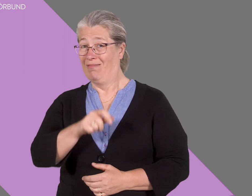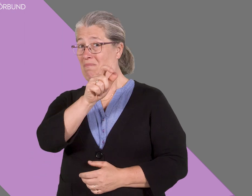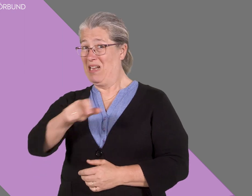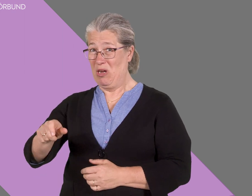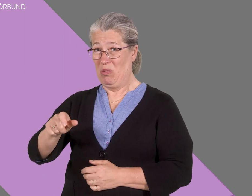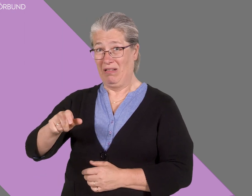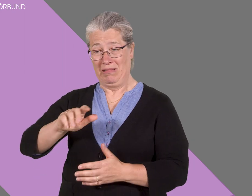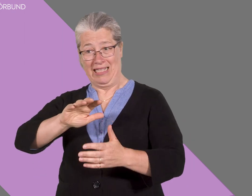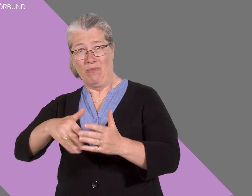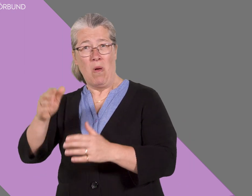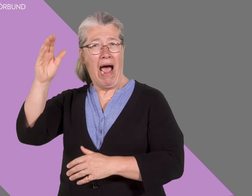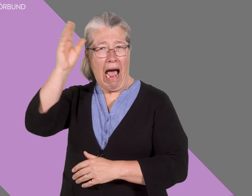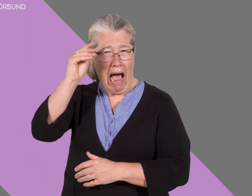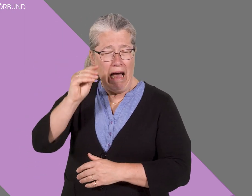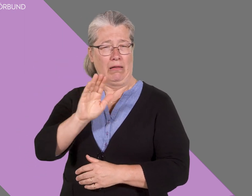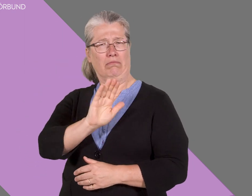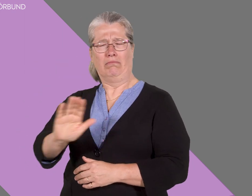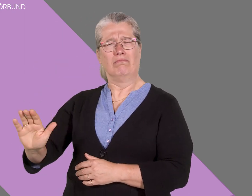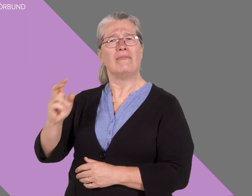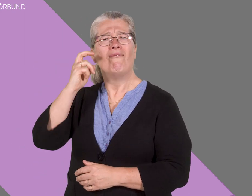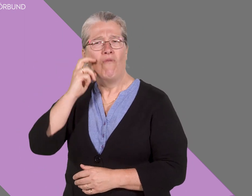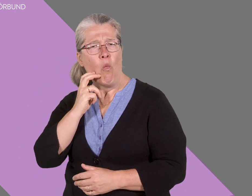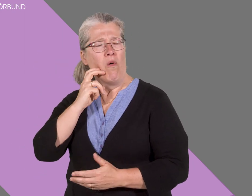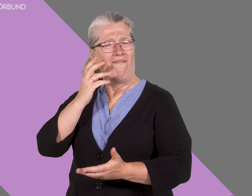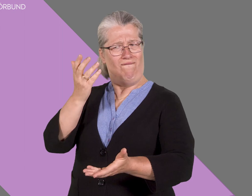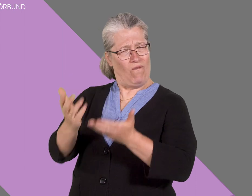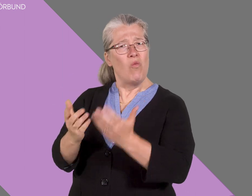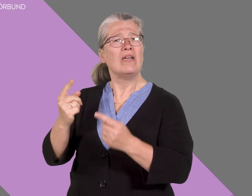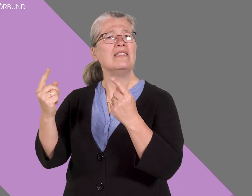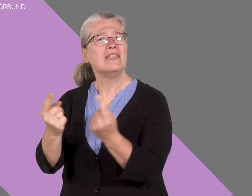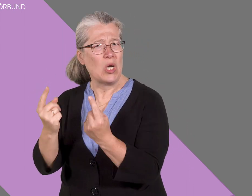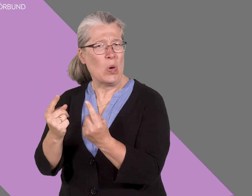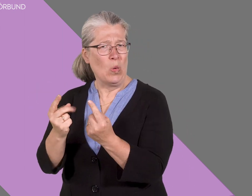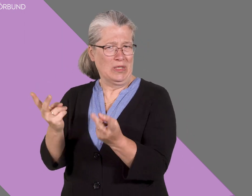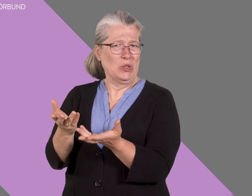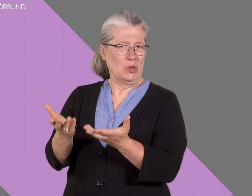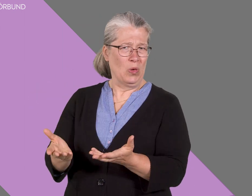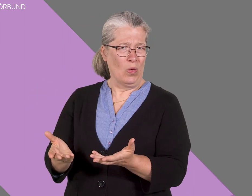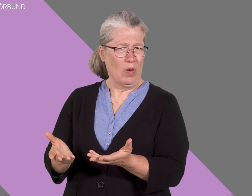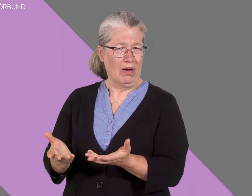Det här hör sedan länge till vardagen för teckenspråkiga äldre -